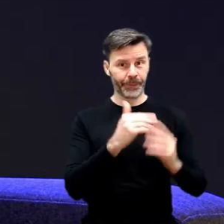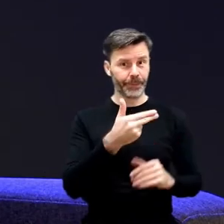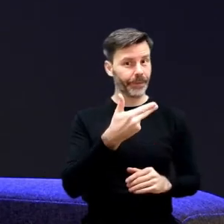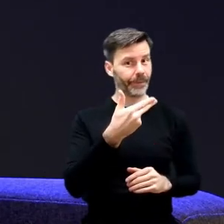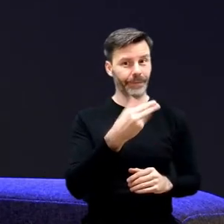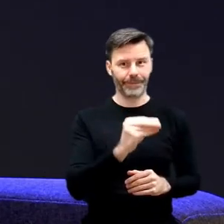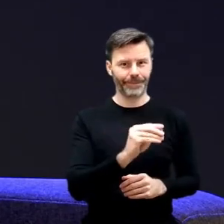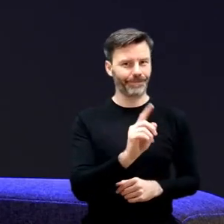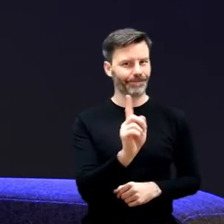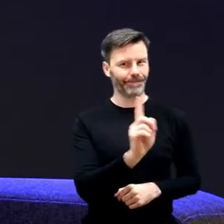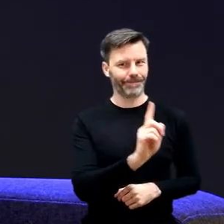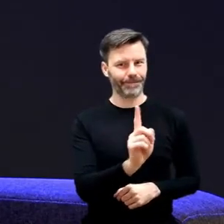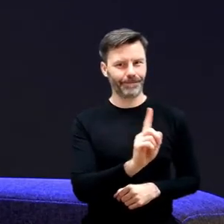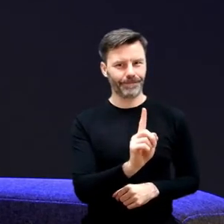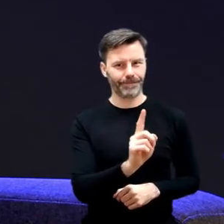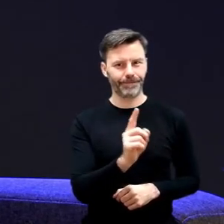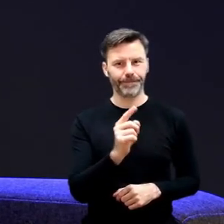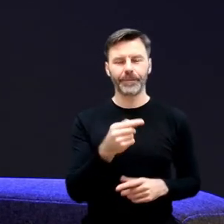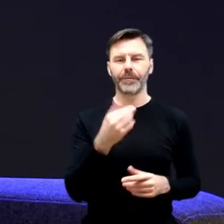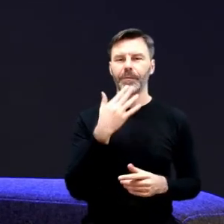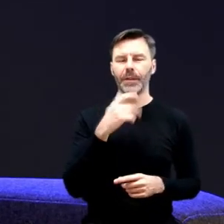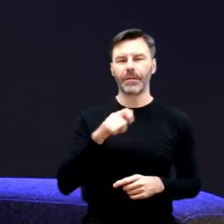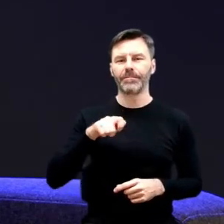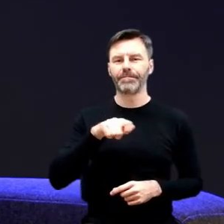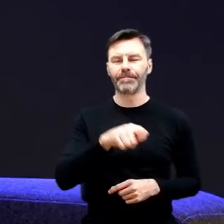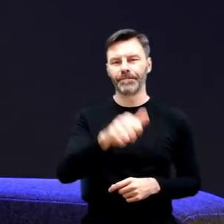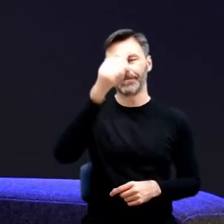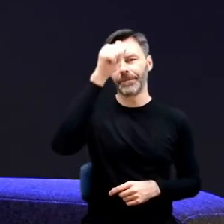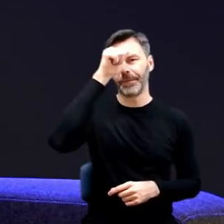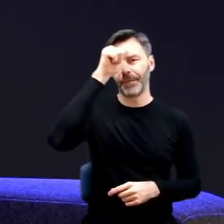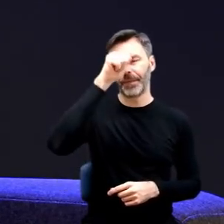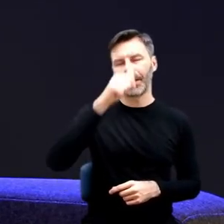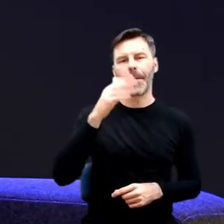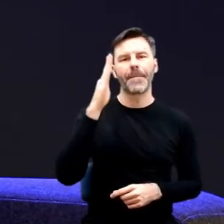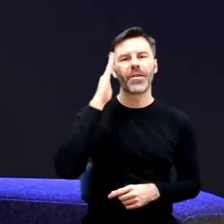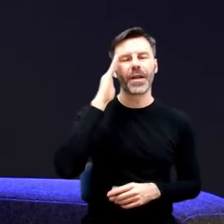budujemy mieszkania dla tych osób, które pracują,